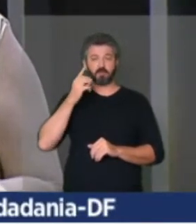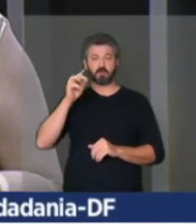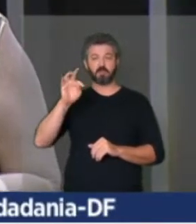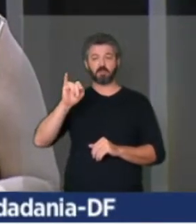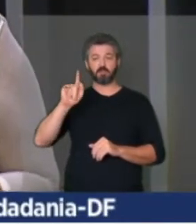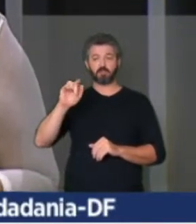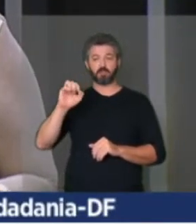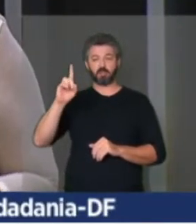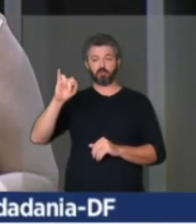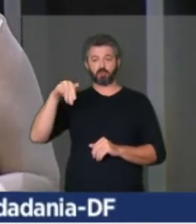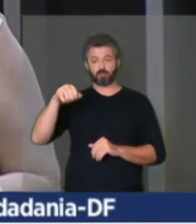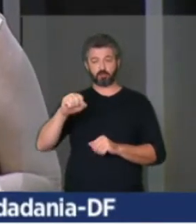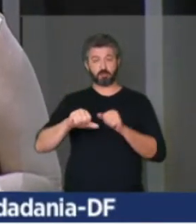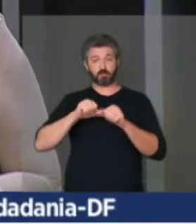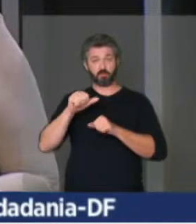A LEI 14151, DE 12 DE MAIO DE 2021 PARA DISCIPLINAR AS